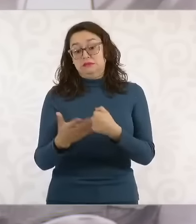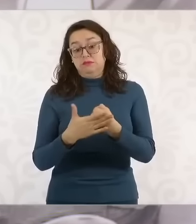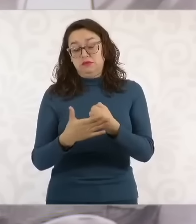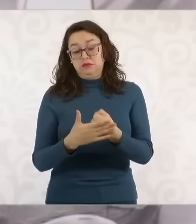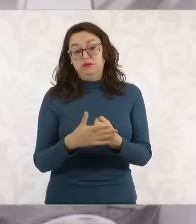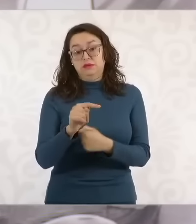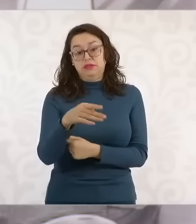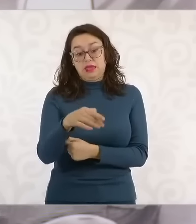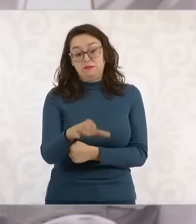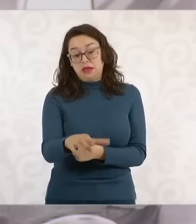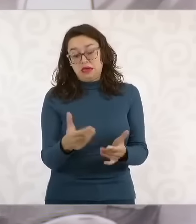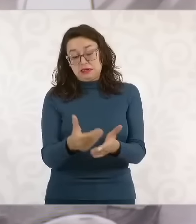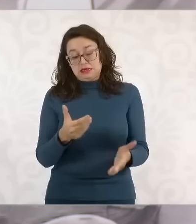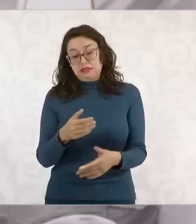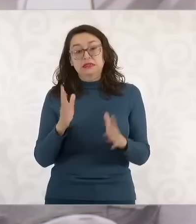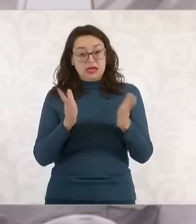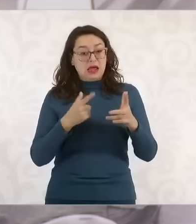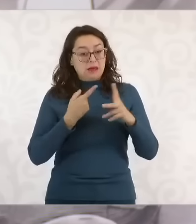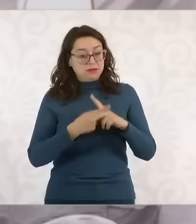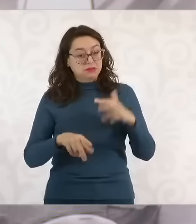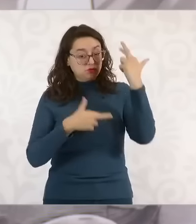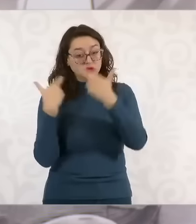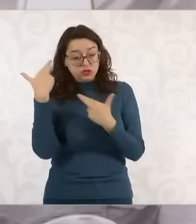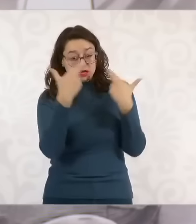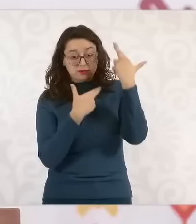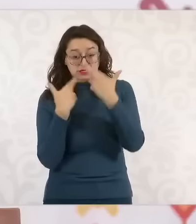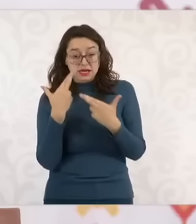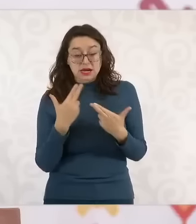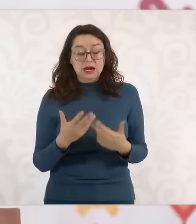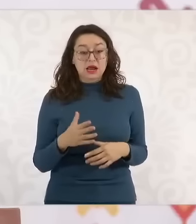yo le diría que ya estamos en la revisión del tratado, tenemos que terminar el primero de julio,